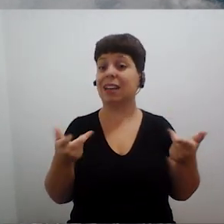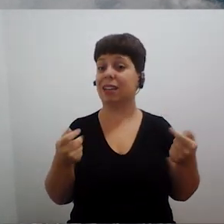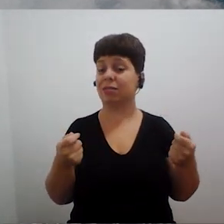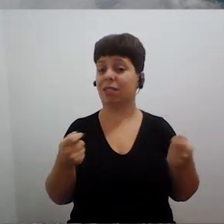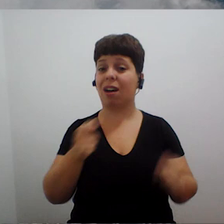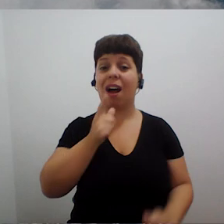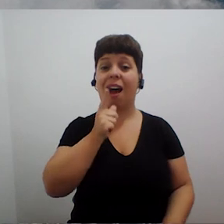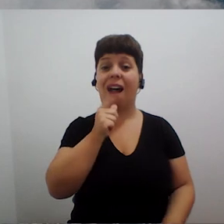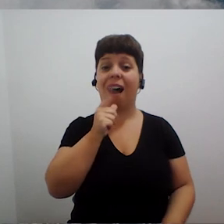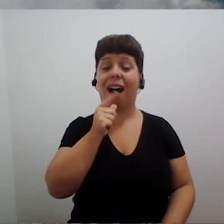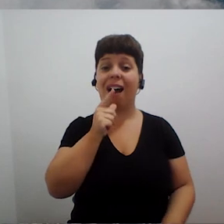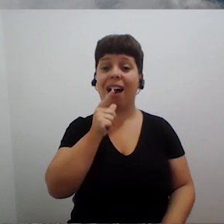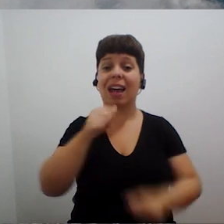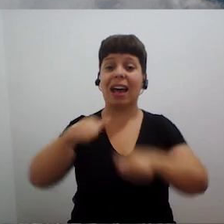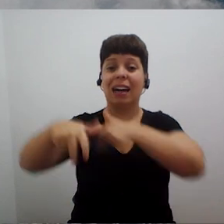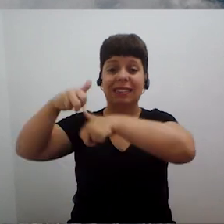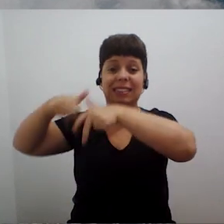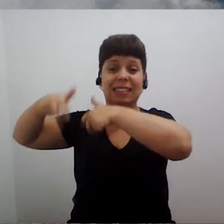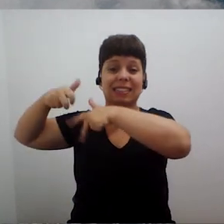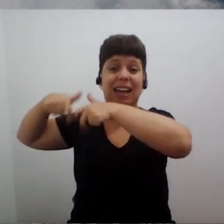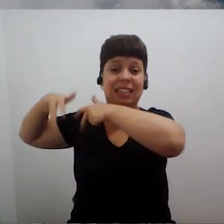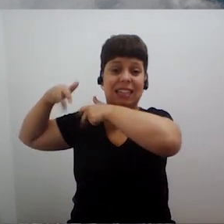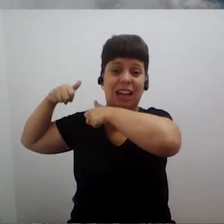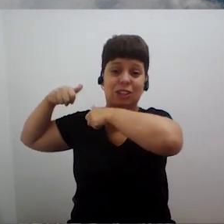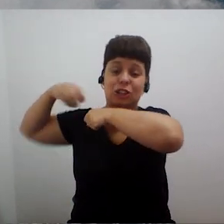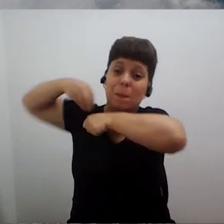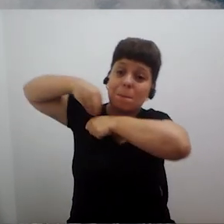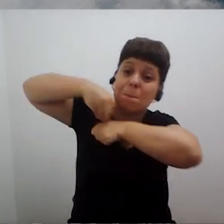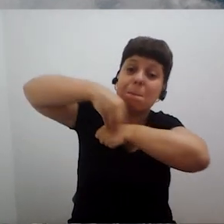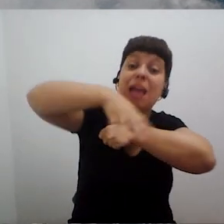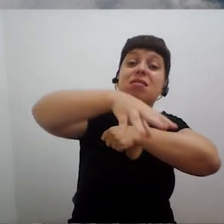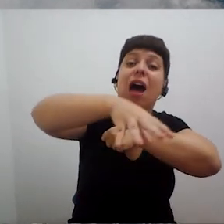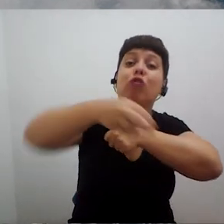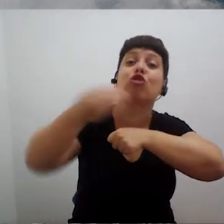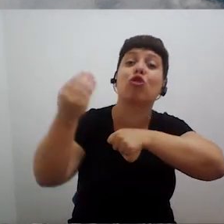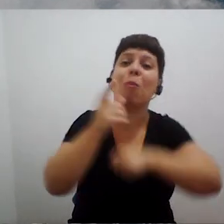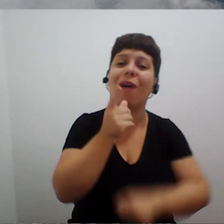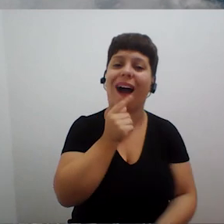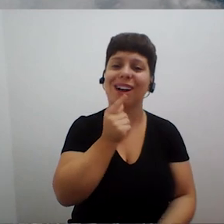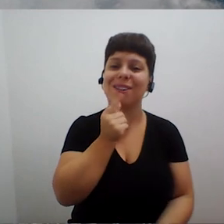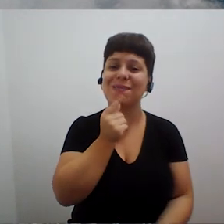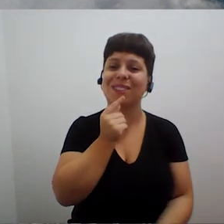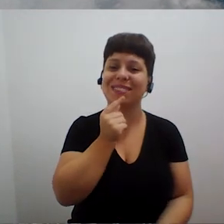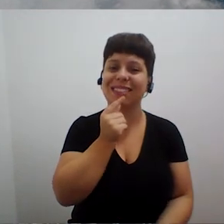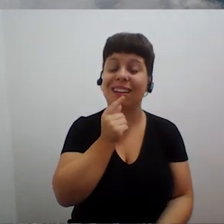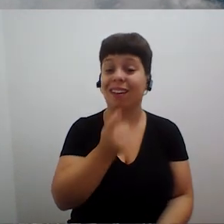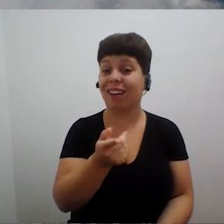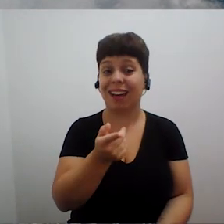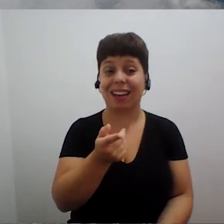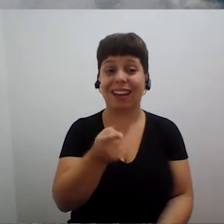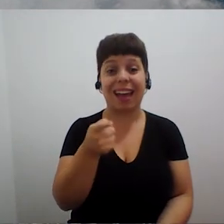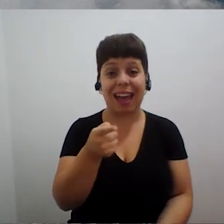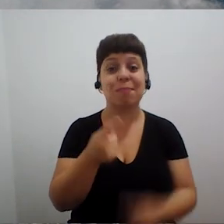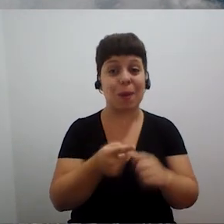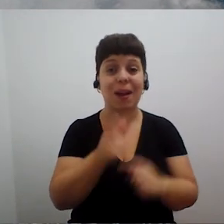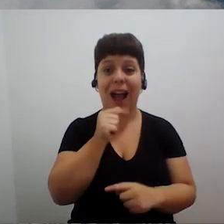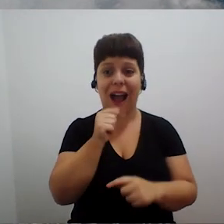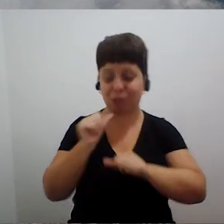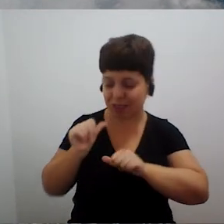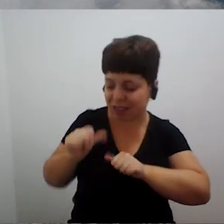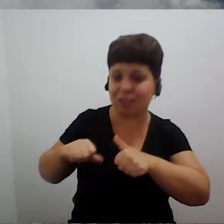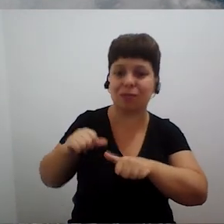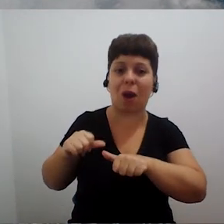a água como mensageira da ancestralidade, incrível né, porque a água se transforma e ela